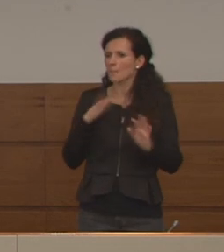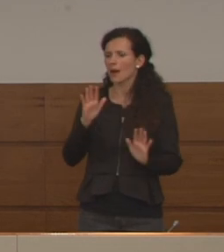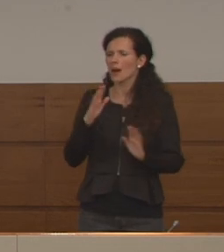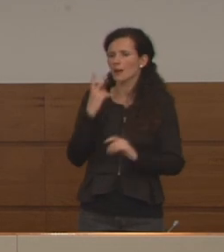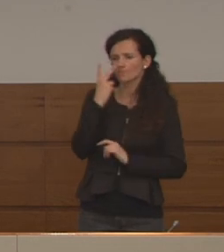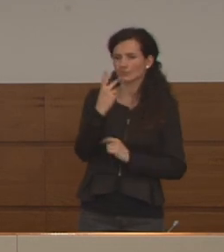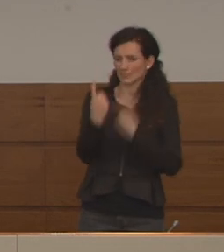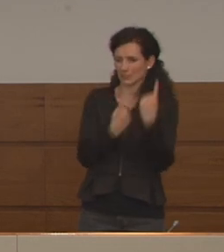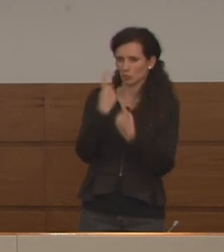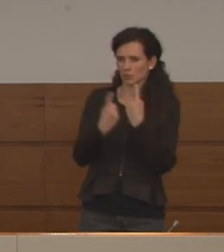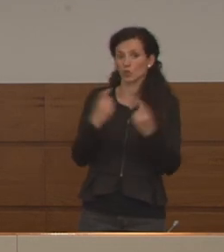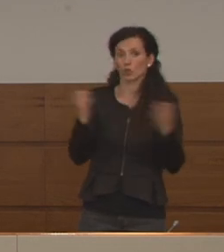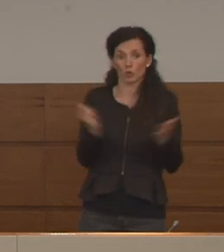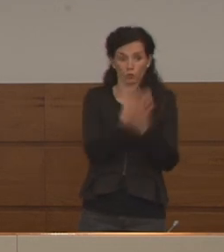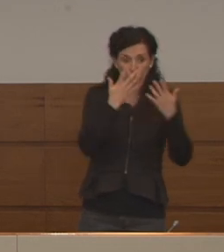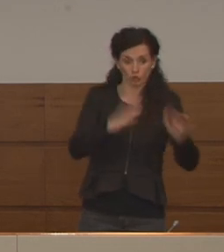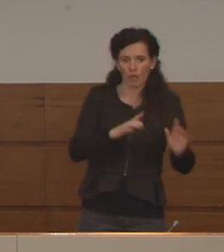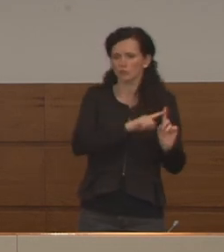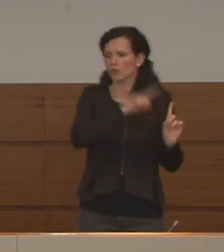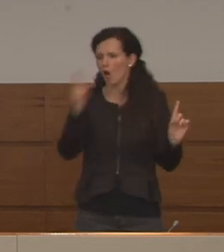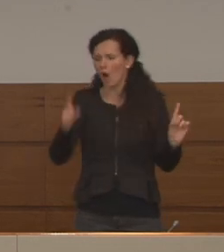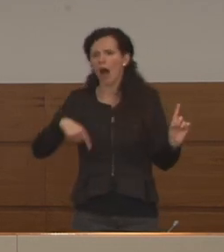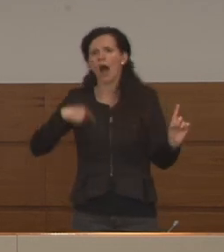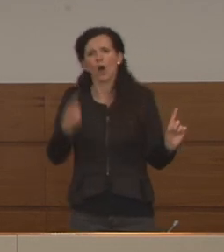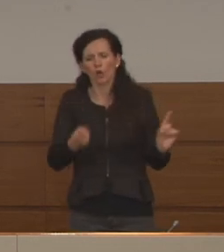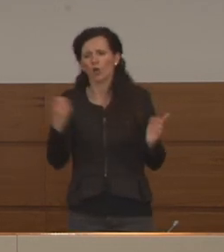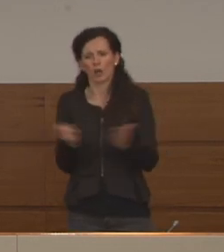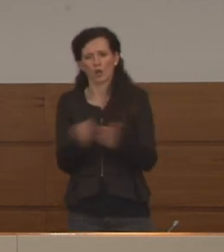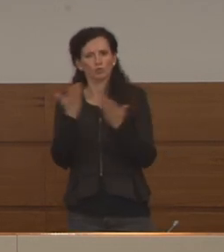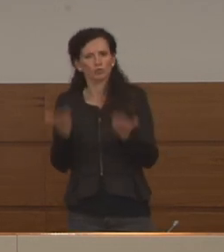succedere, vi chiedo perché questa categoria fragile non è stata